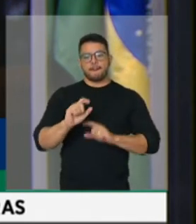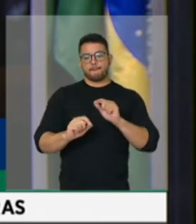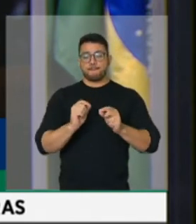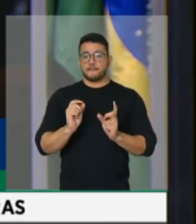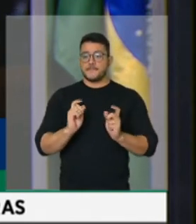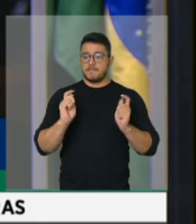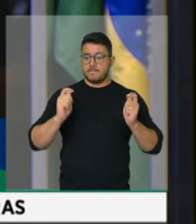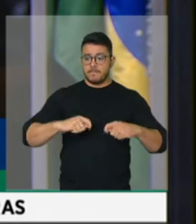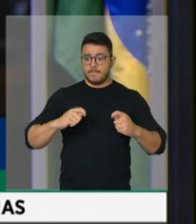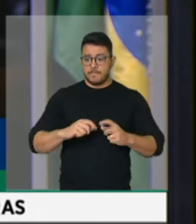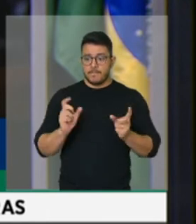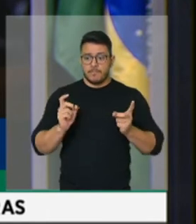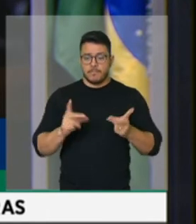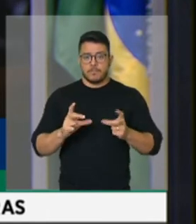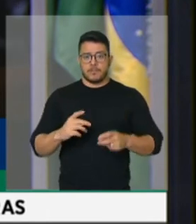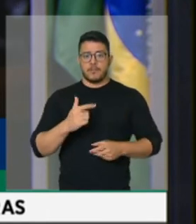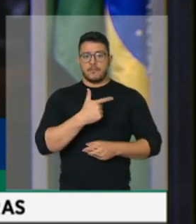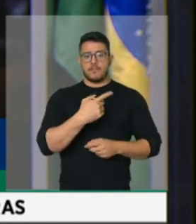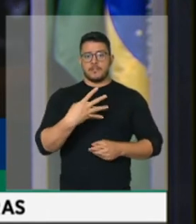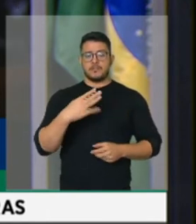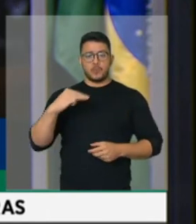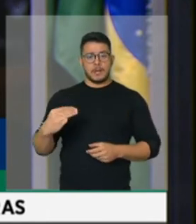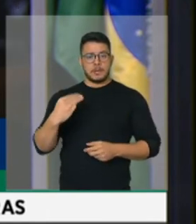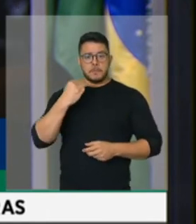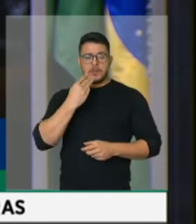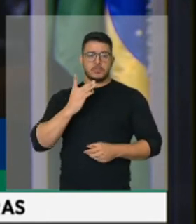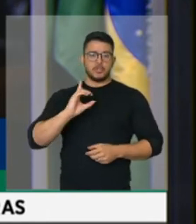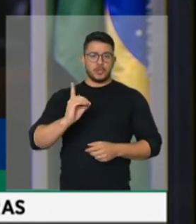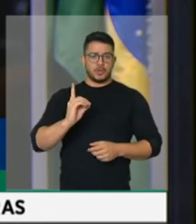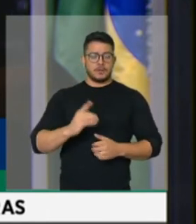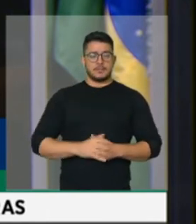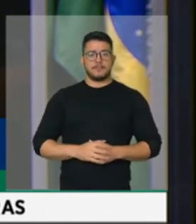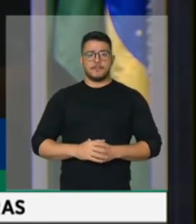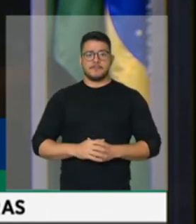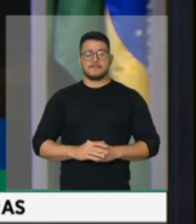DE NOVA YORK. TRADICIONALMENTE RESULTADOS OBTIDOS EM OUTROS PAÍSES COM VENDA DE ATIVOS DE GERAÇÃO INDICAVAM ESSA